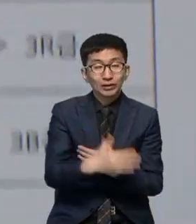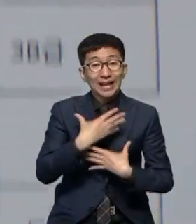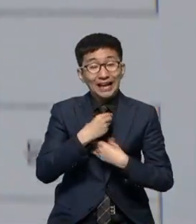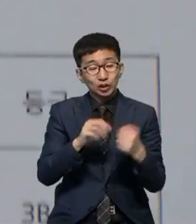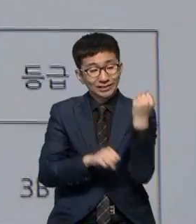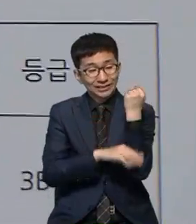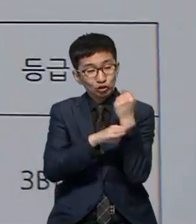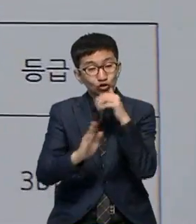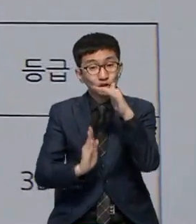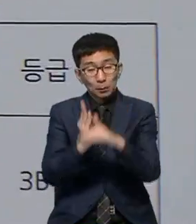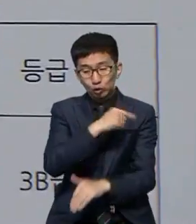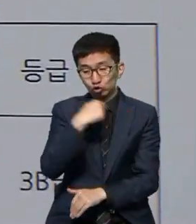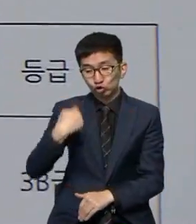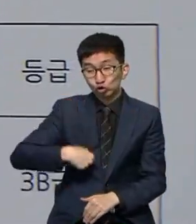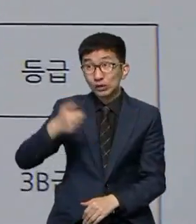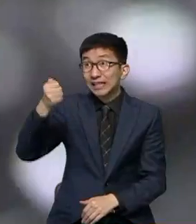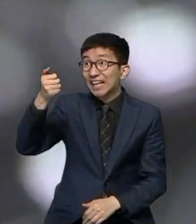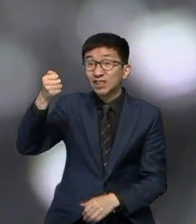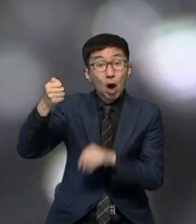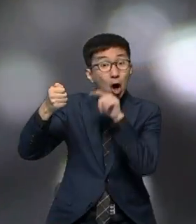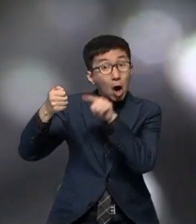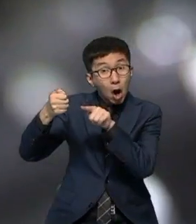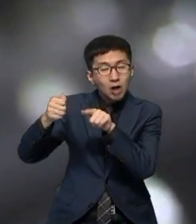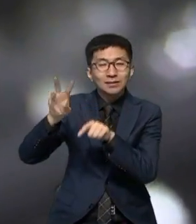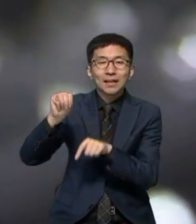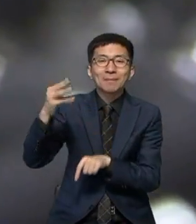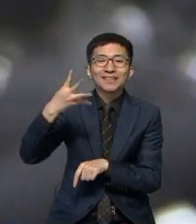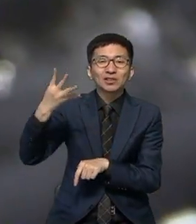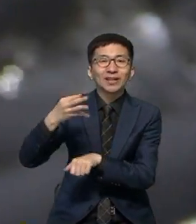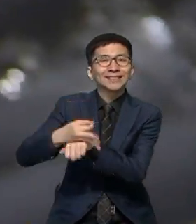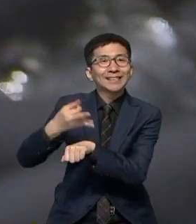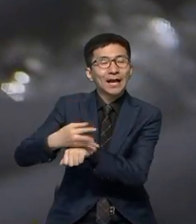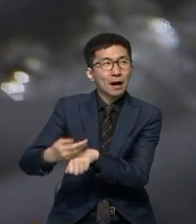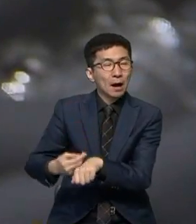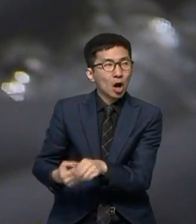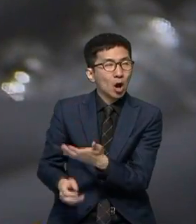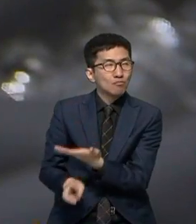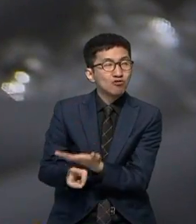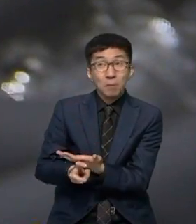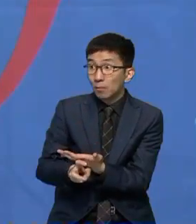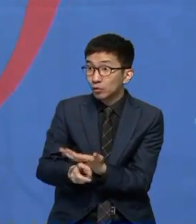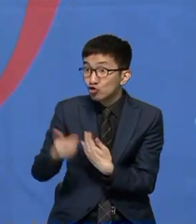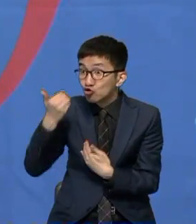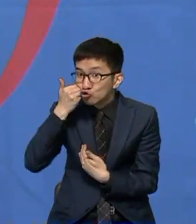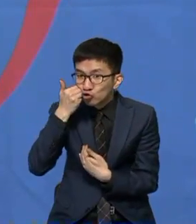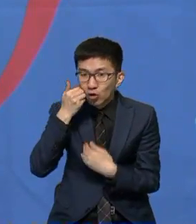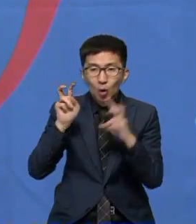3만 4천여 개를 밀수입한 업체 3곳을 적발했습니다. 국내 안전 기준을 75배 초과한